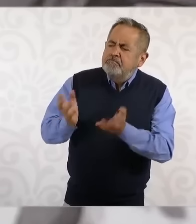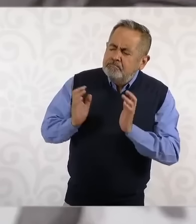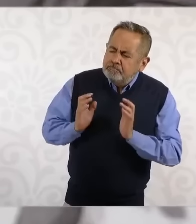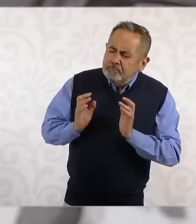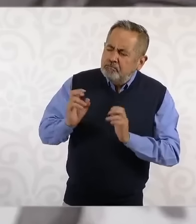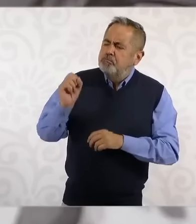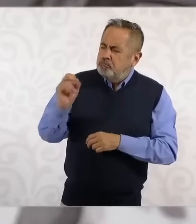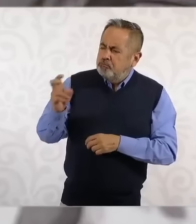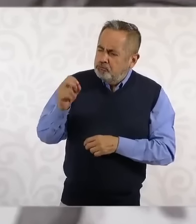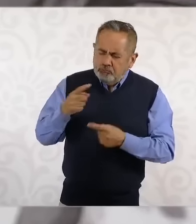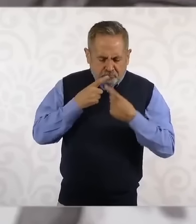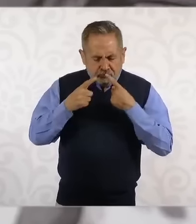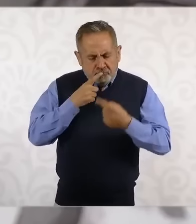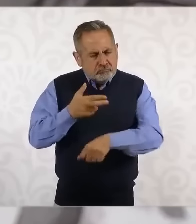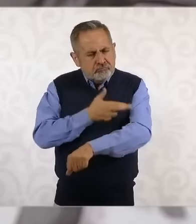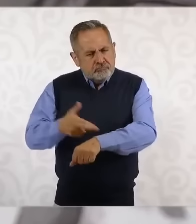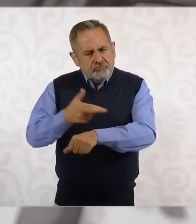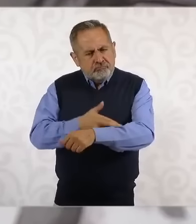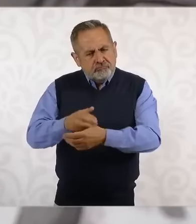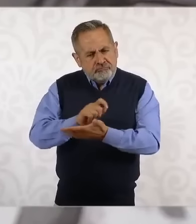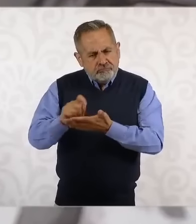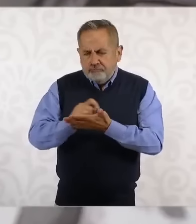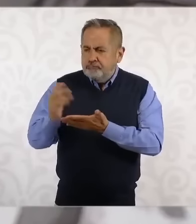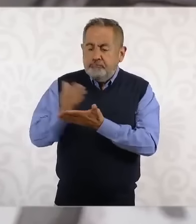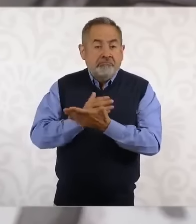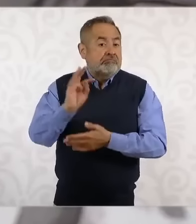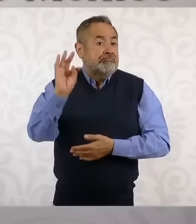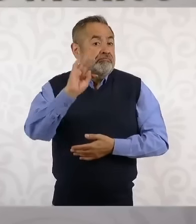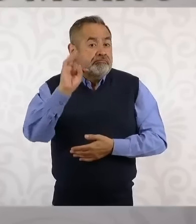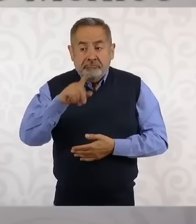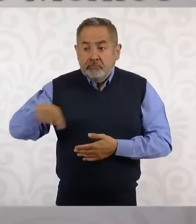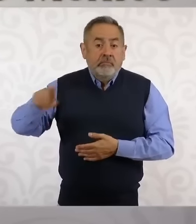sus deudas o de plano si ya pagaron lo suficiente, particularmente las mujeres,